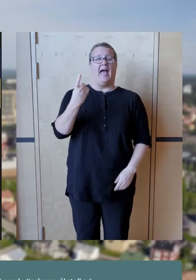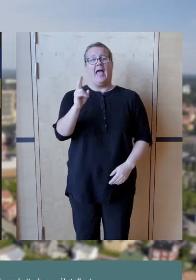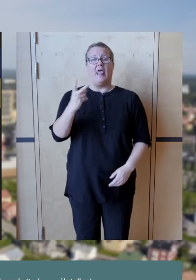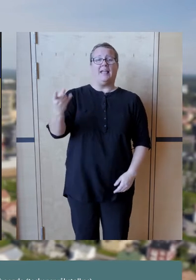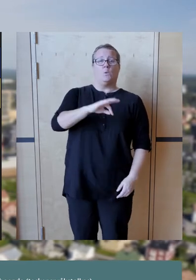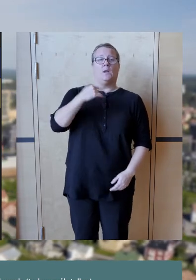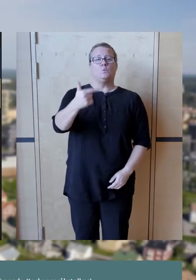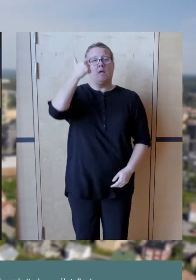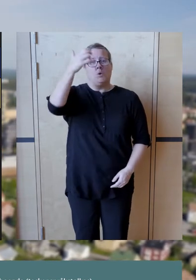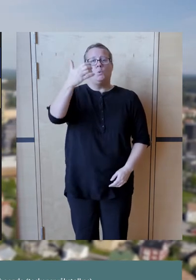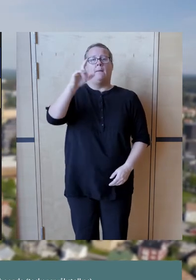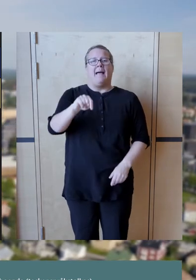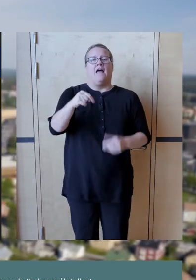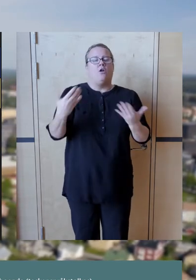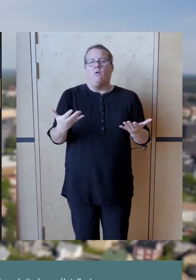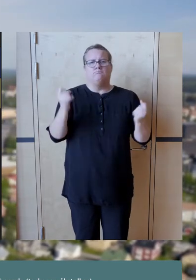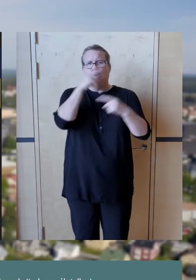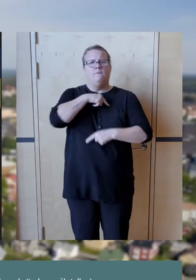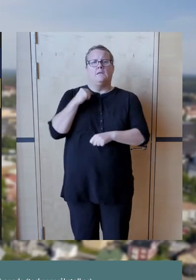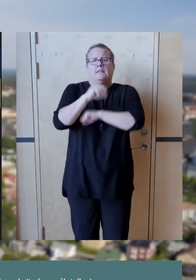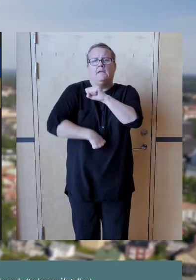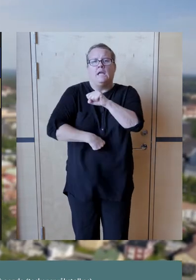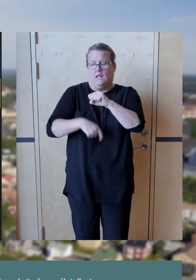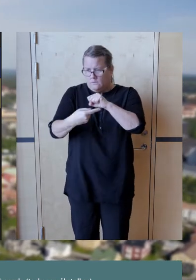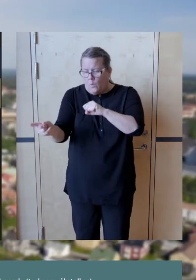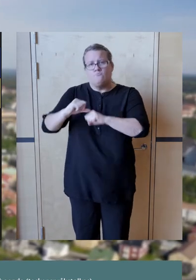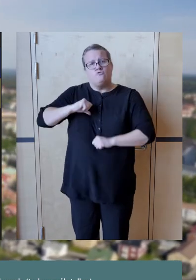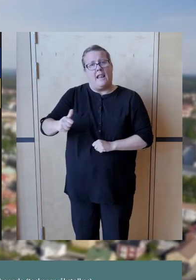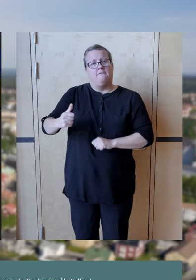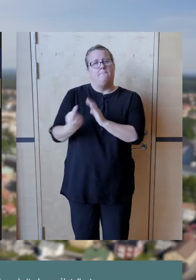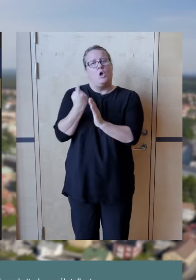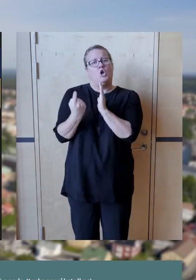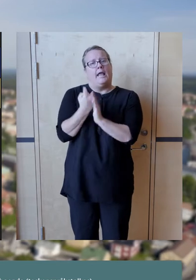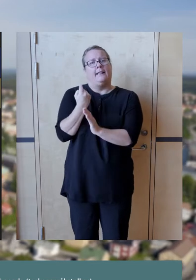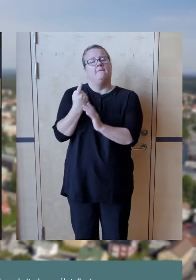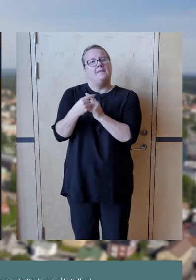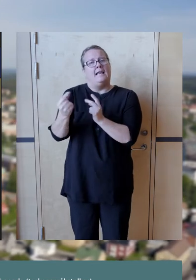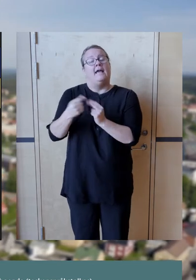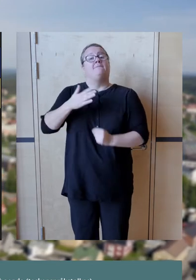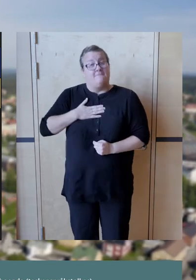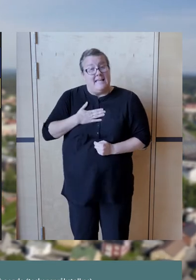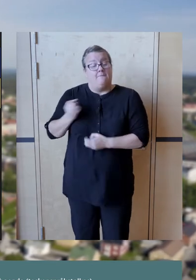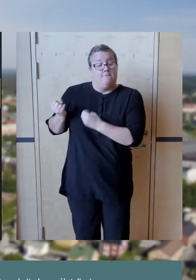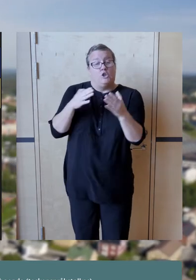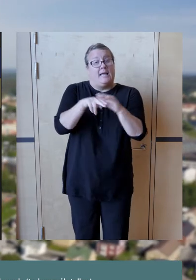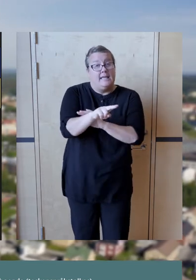Det brukar nog själva som har de möjlighet att välja om de vill Flytta in och ansöka Att få en biståndsbeslut